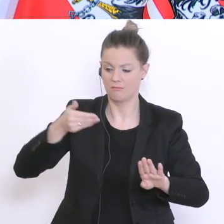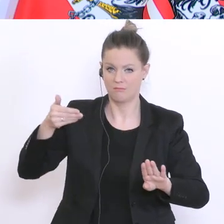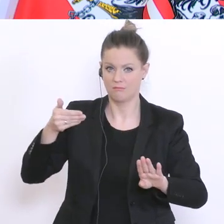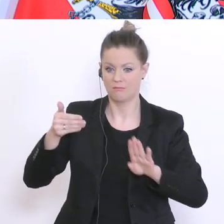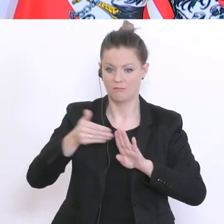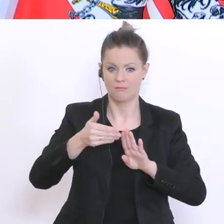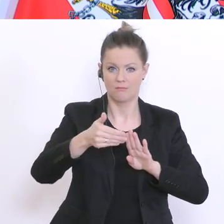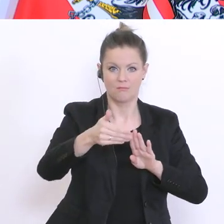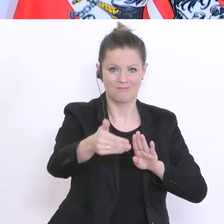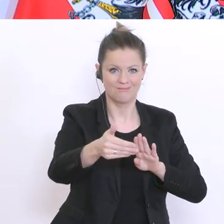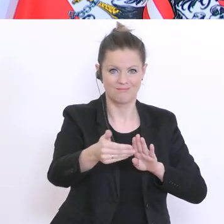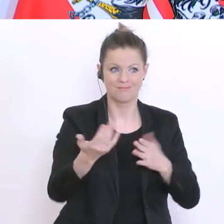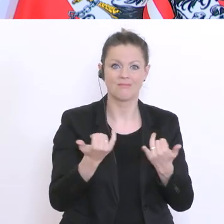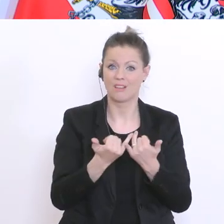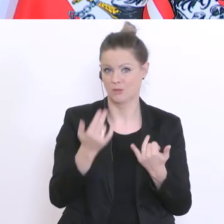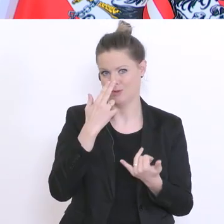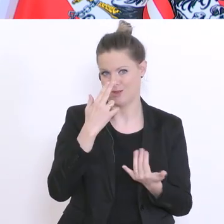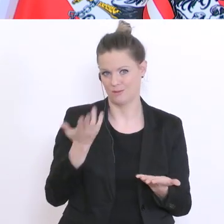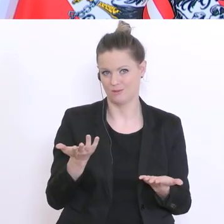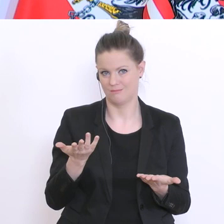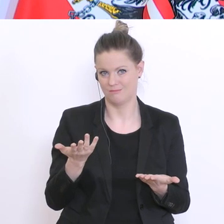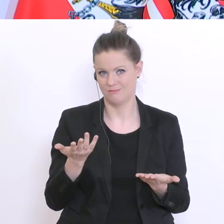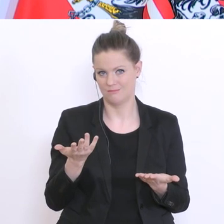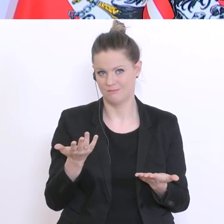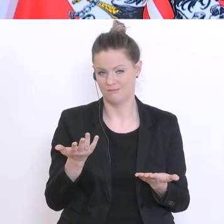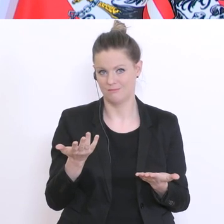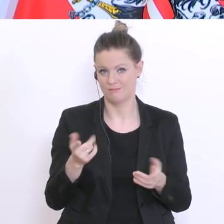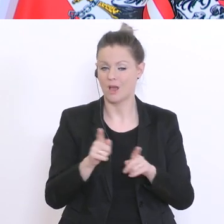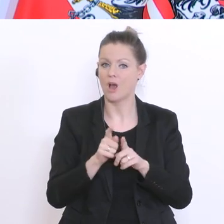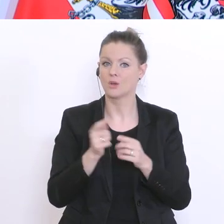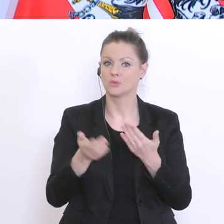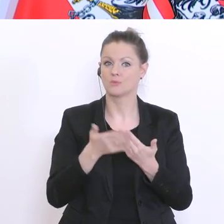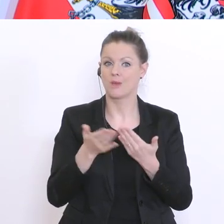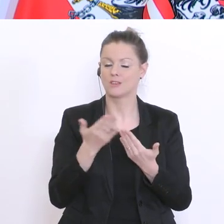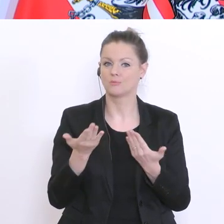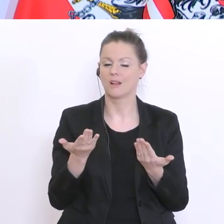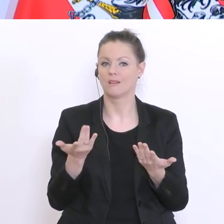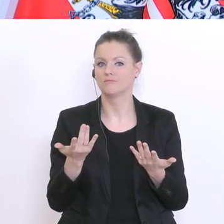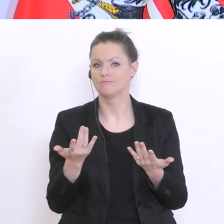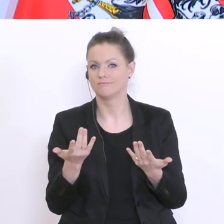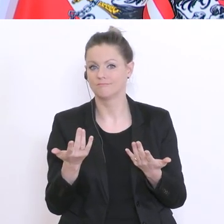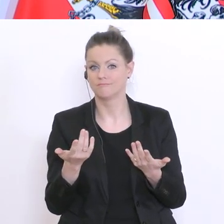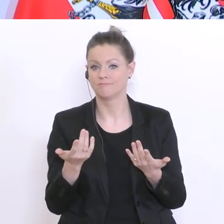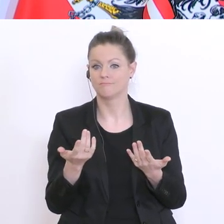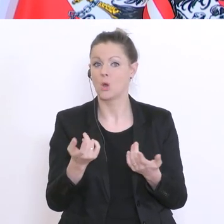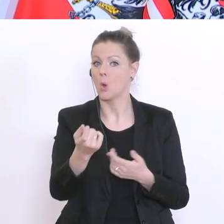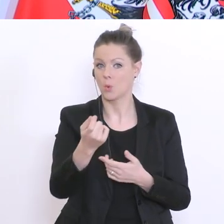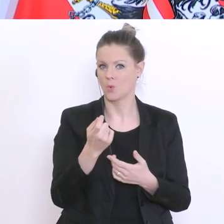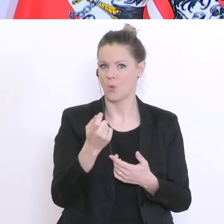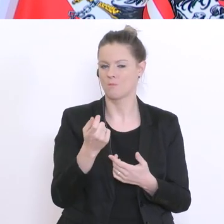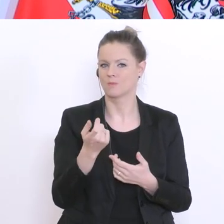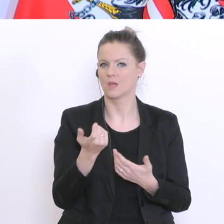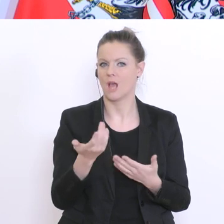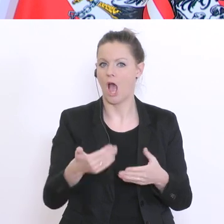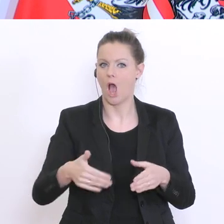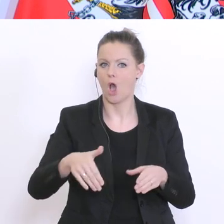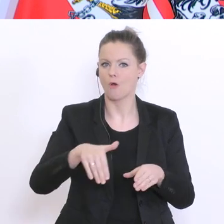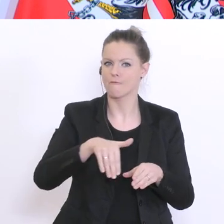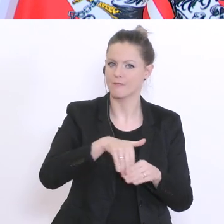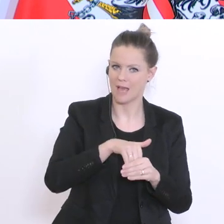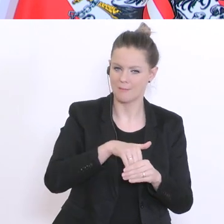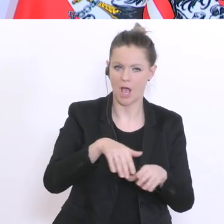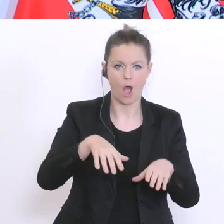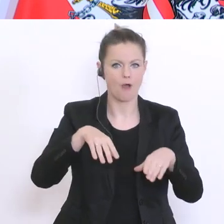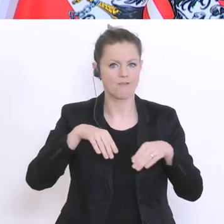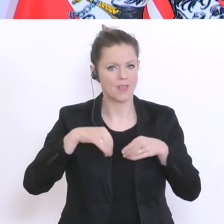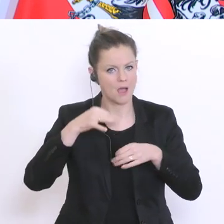wird das in Zukunft bedeuten? Was bedeutet das bei den anstehenden Aufnahmeprozeduren an den